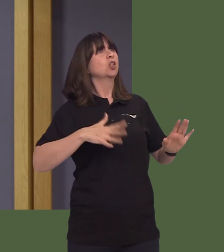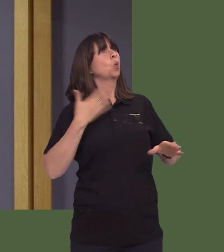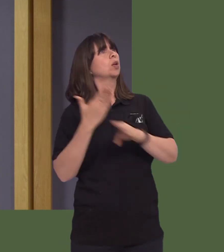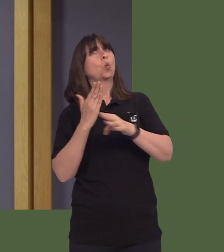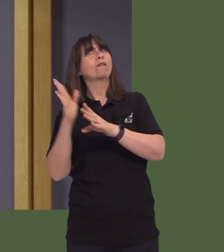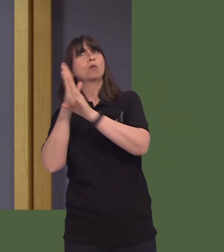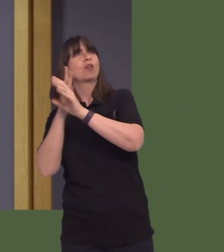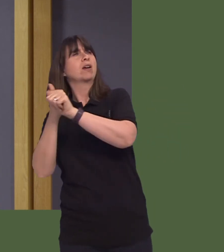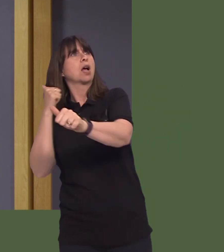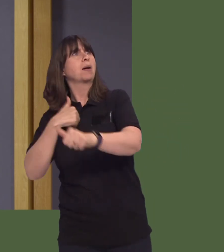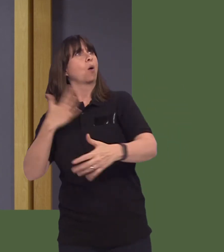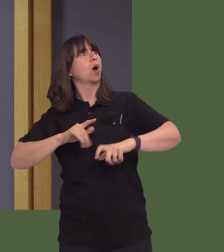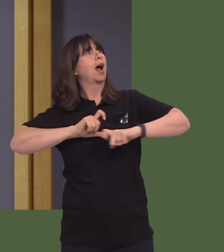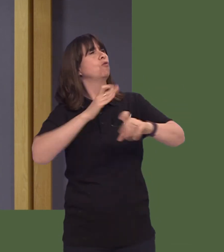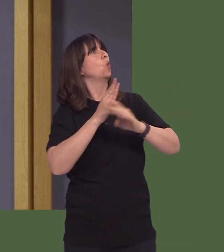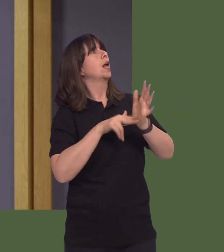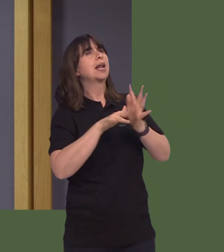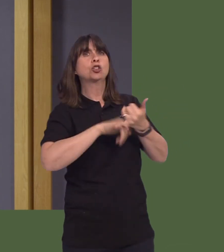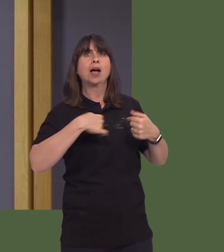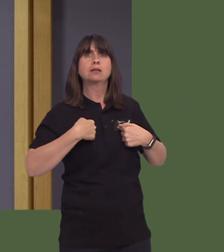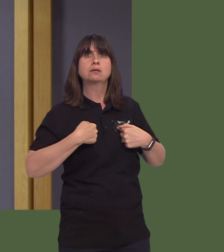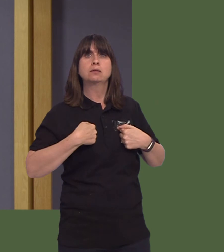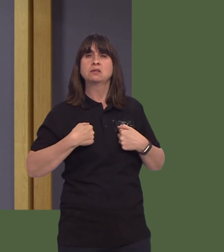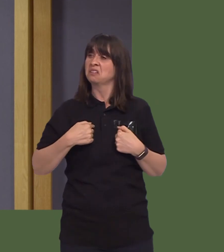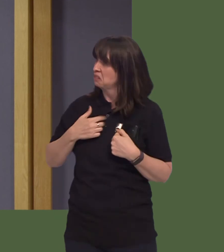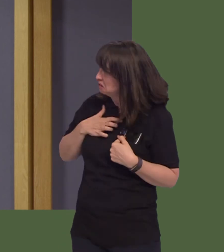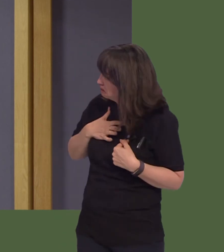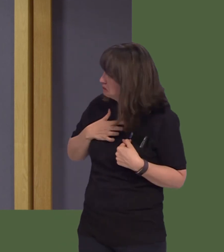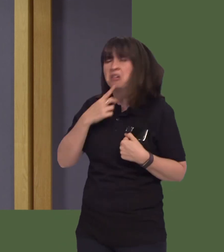ac maen nhw hefyd yn dweud nad ydyn nhw'n teimlo bod yna ddigon o ymgynghori wedi bod